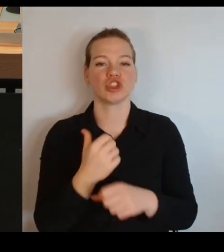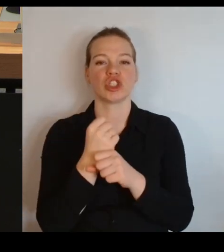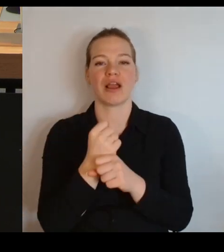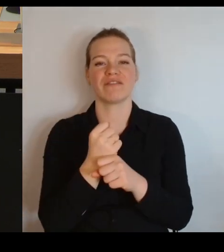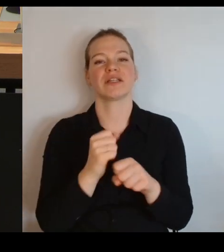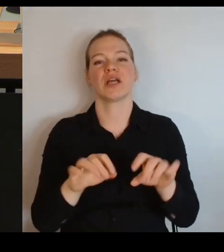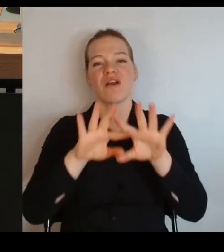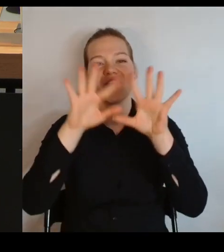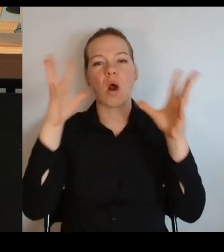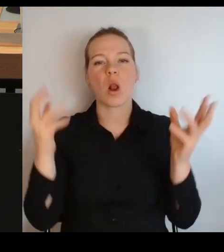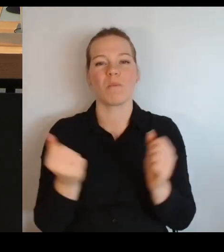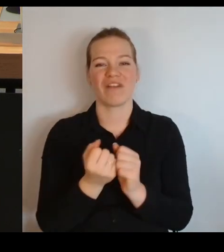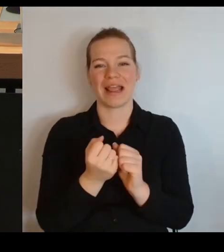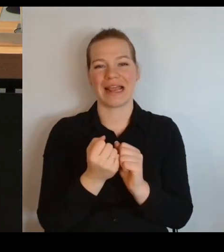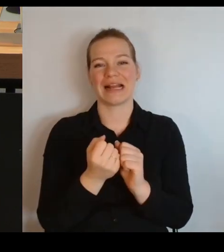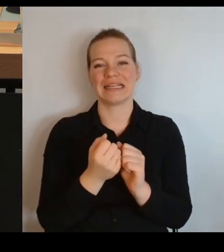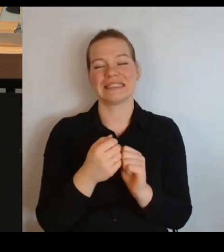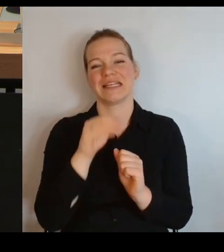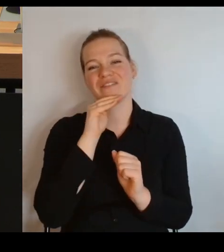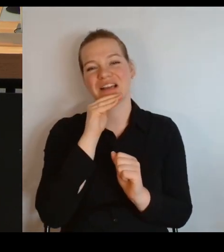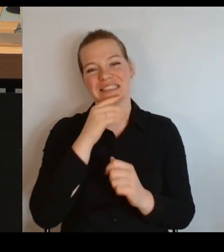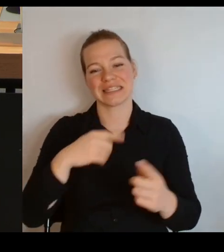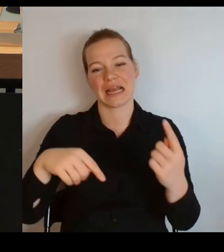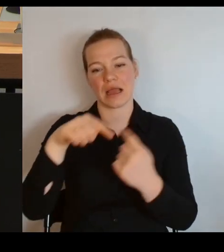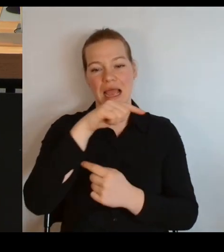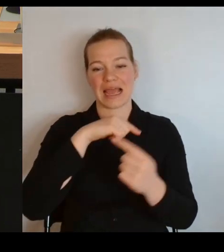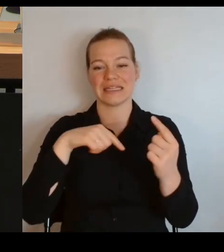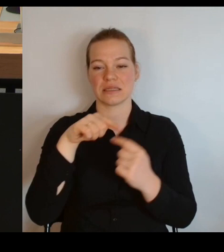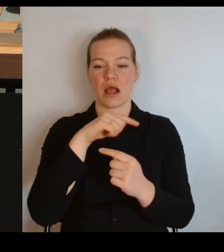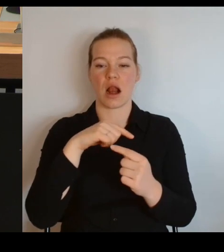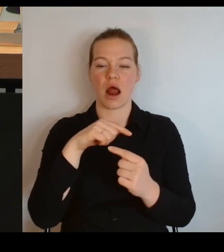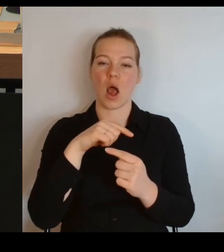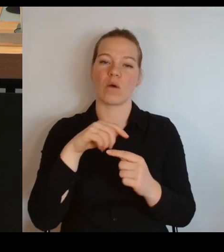zu betreiben. In Berlin wird das Trinkwasser aus dem Grundwasser gewonnen.